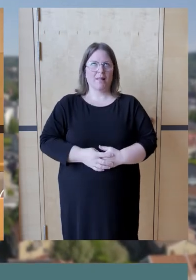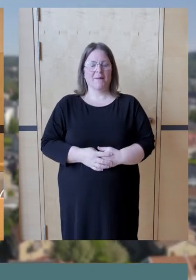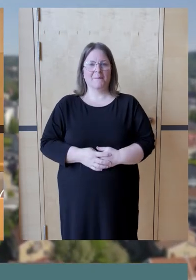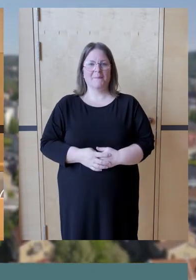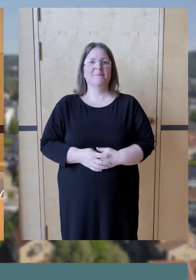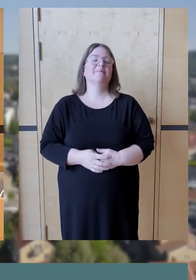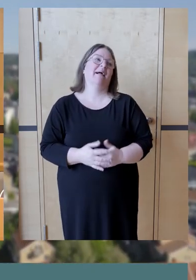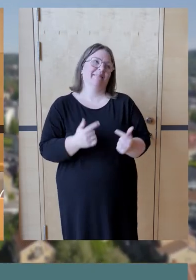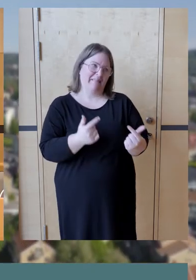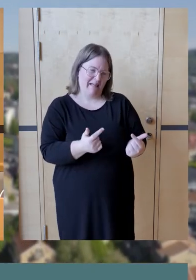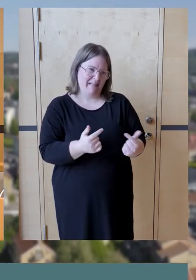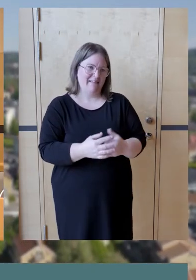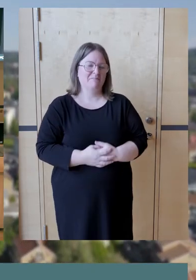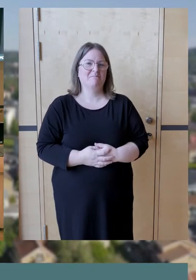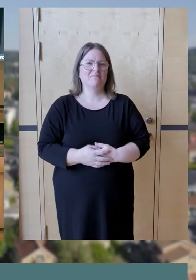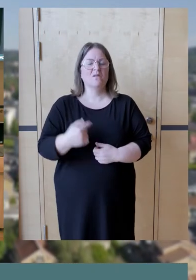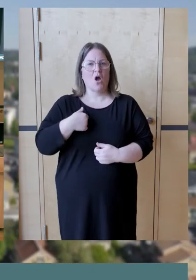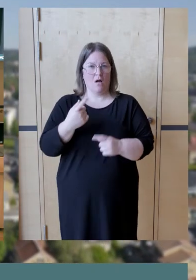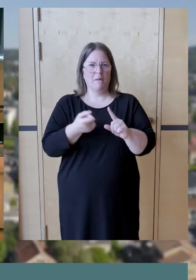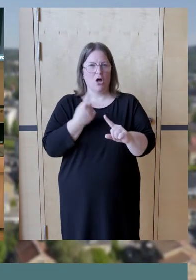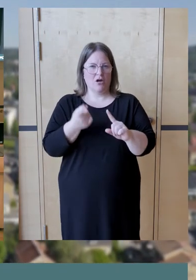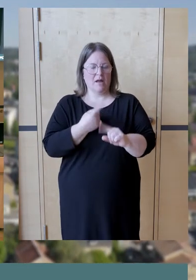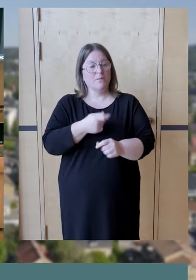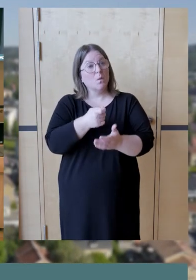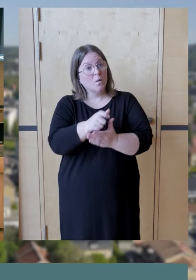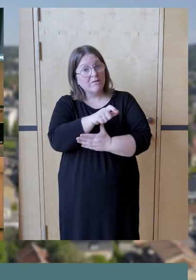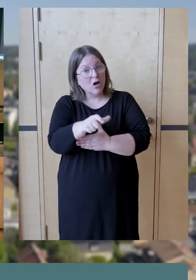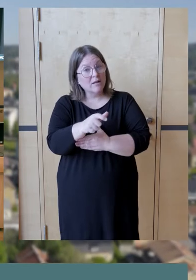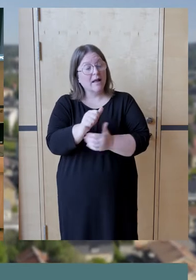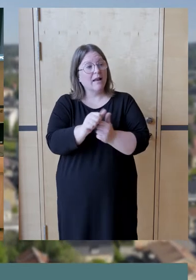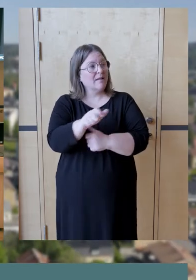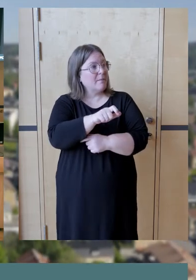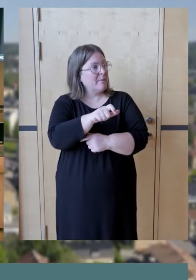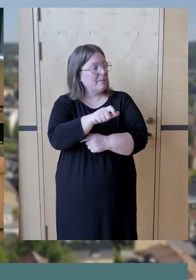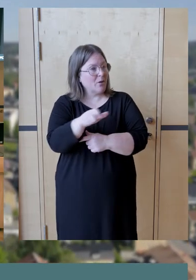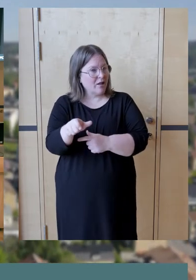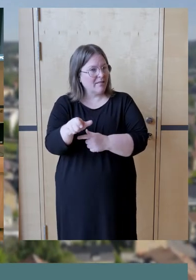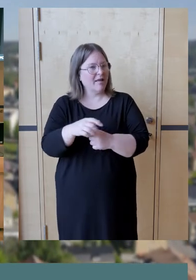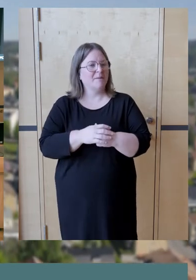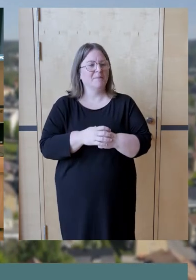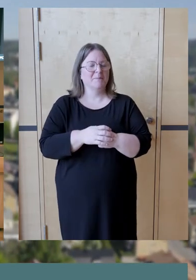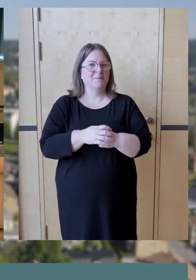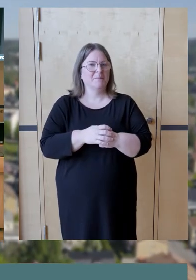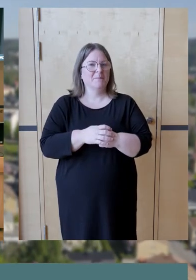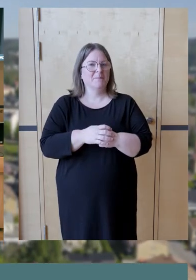Då Bra jag fortfarande ledamöter och lyssnare Pausa Mycket